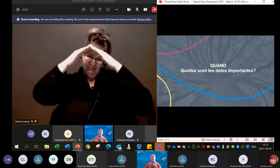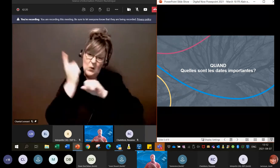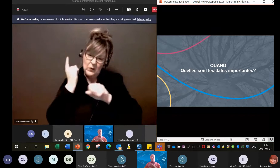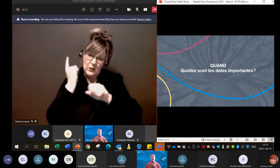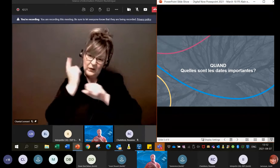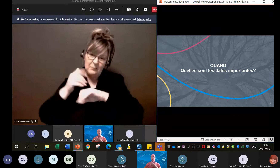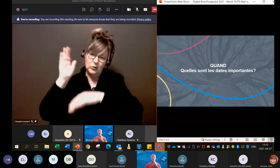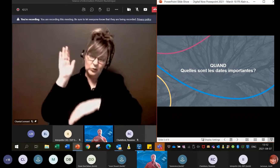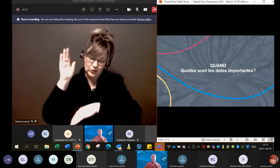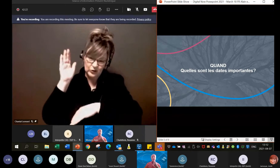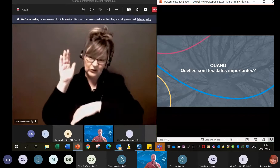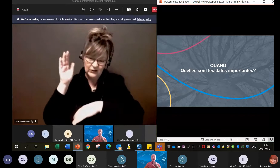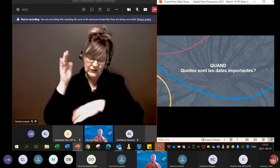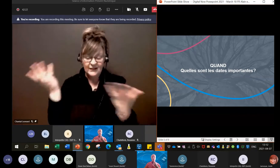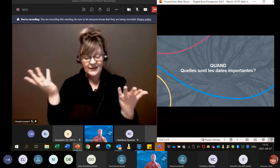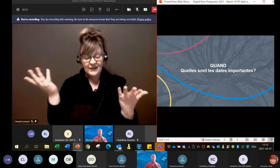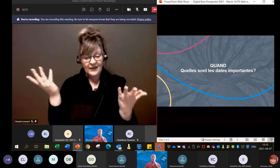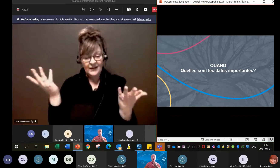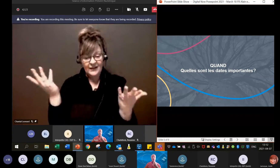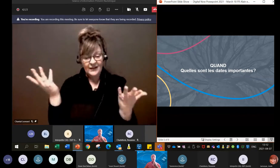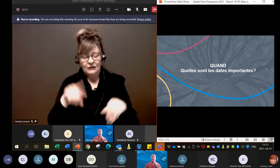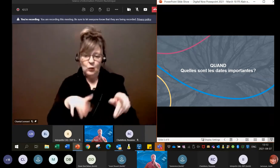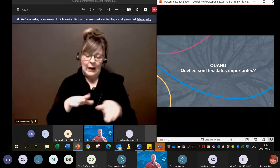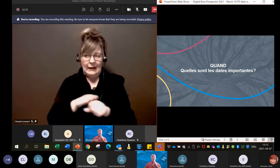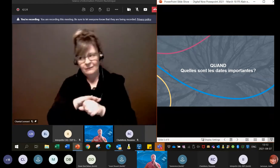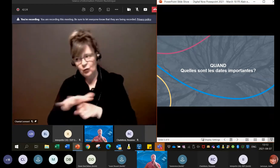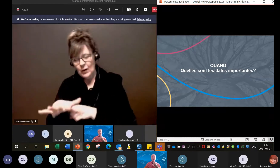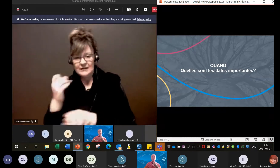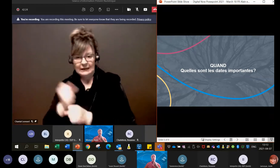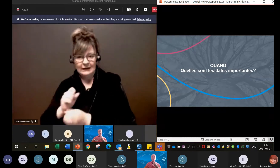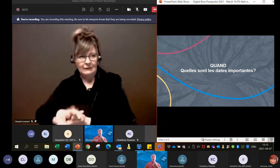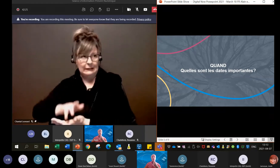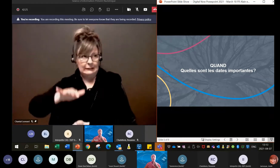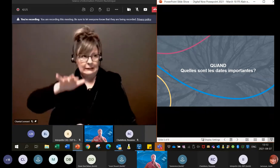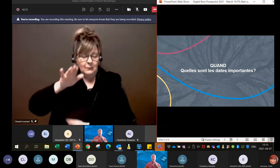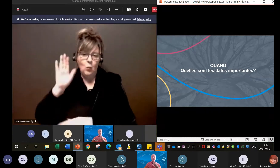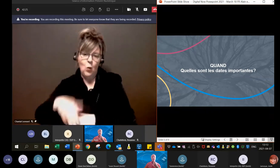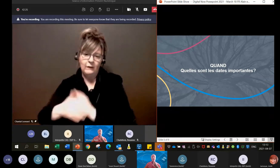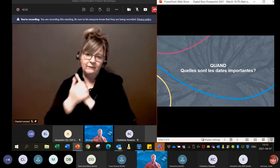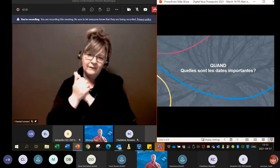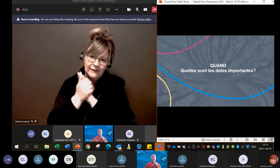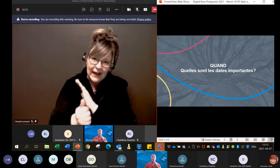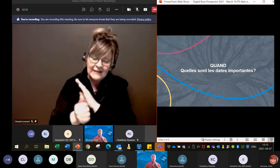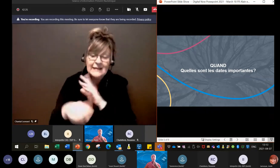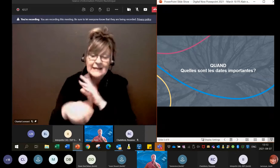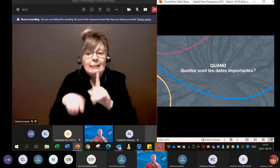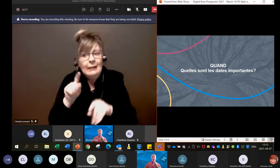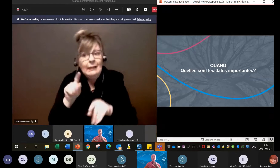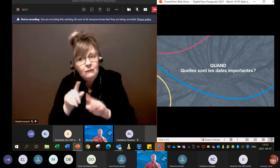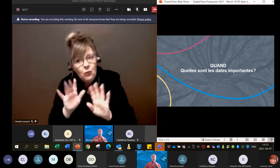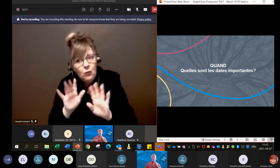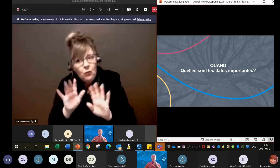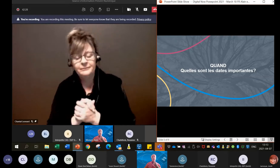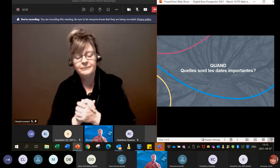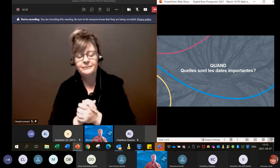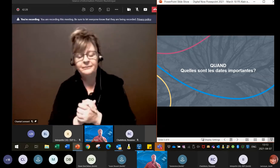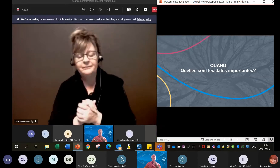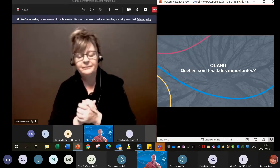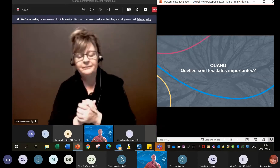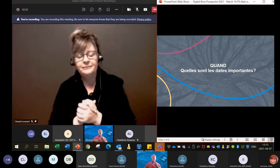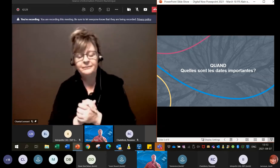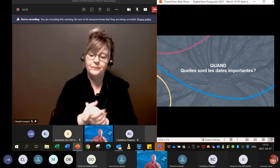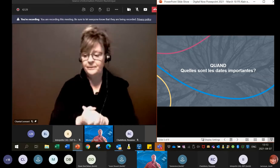avoir une incidence sur